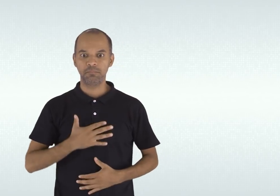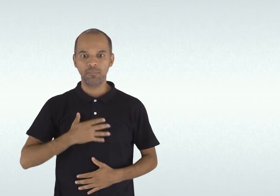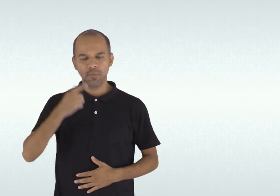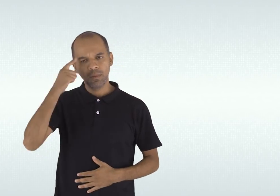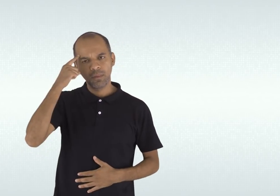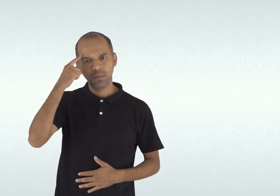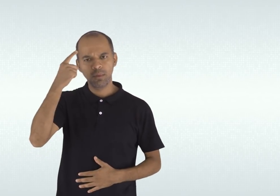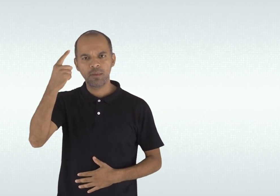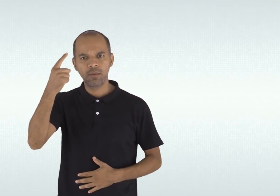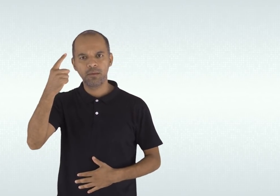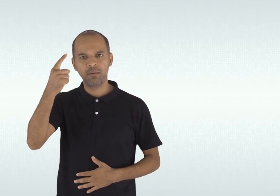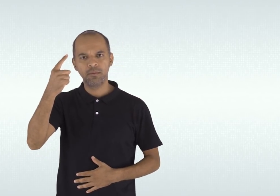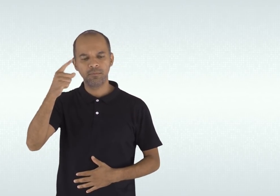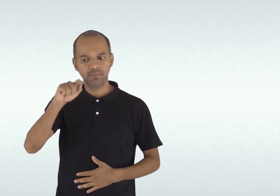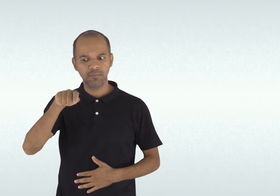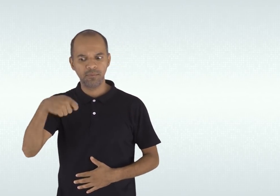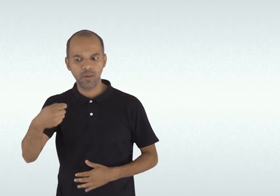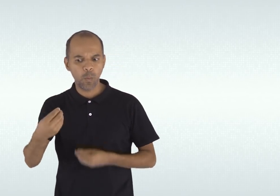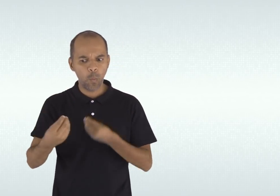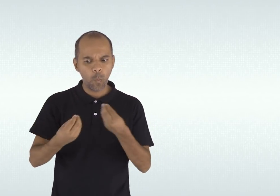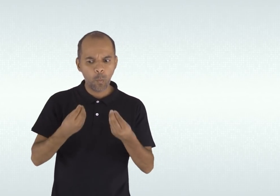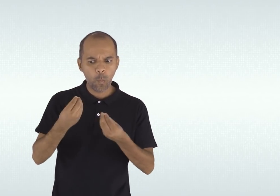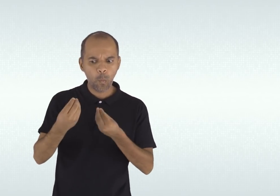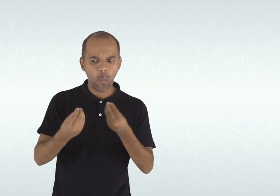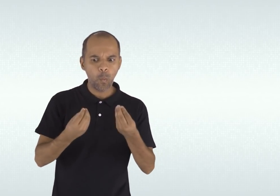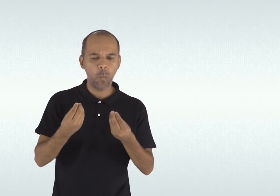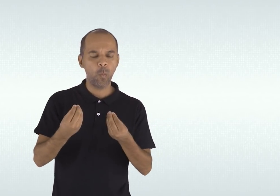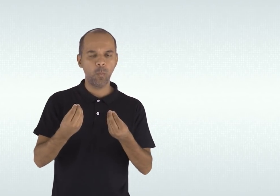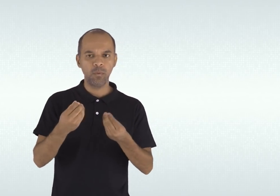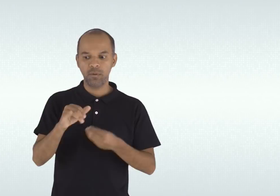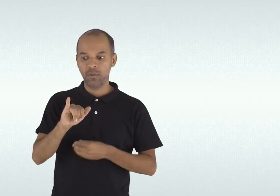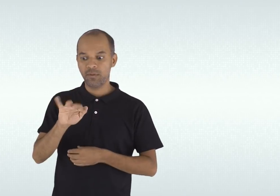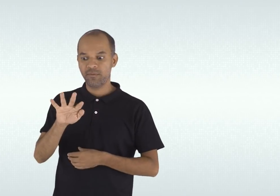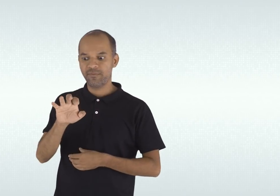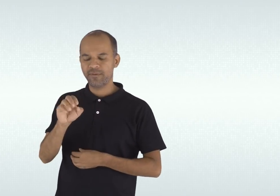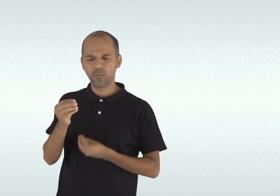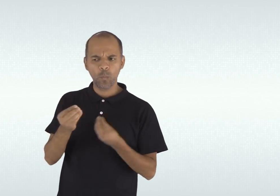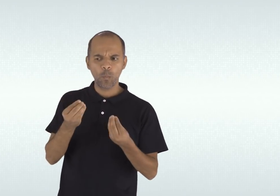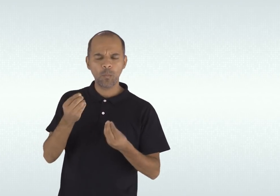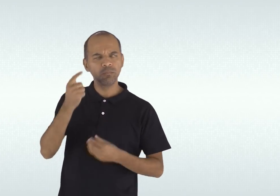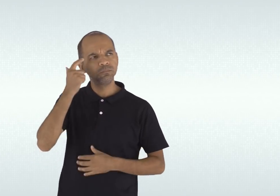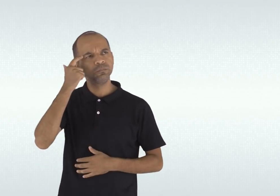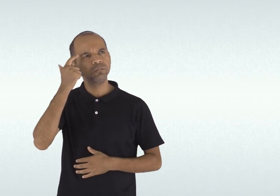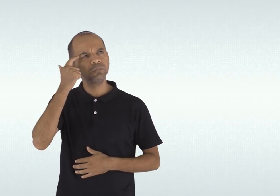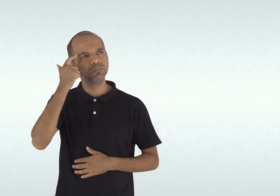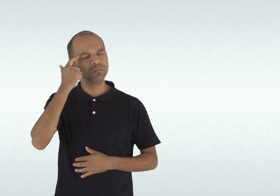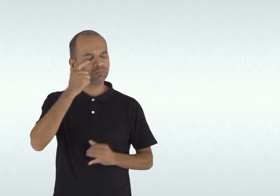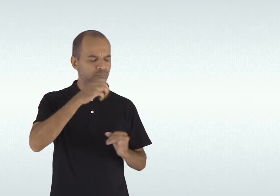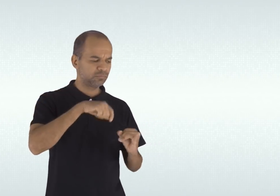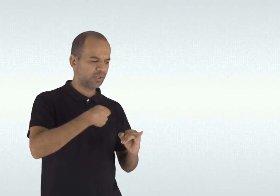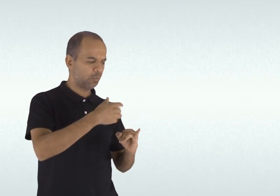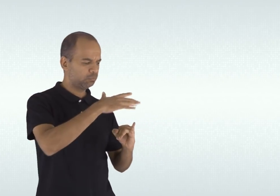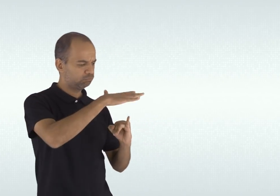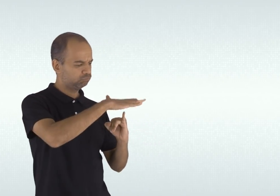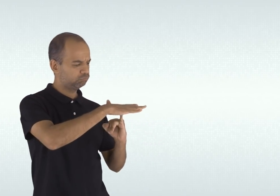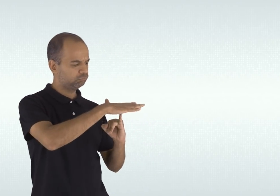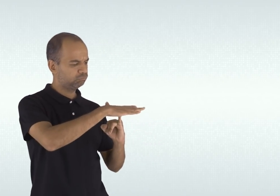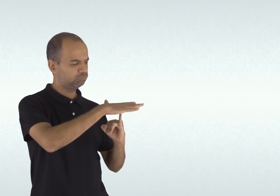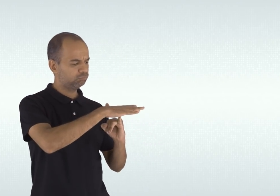Me propus a pensar se era possível unificar o sinal de "Instituto"